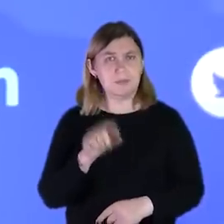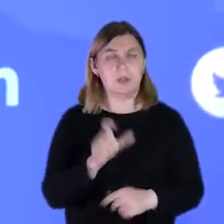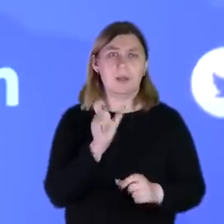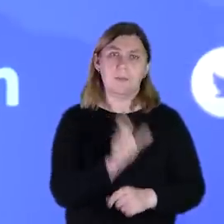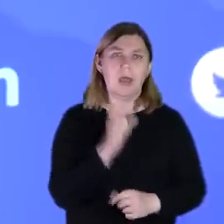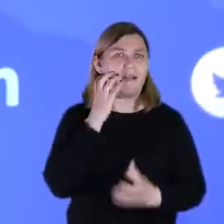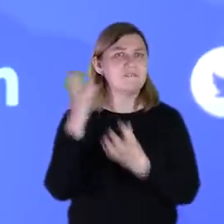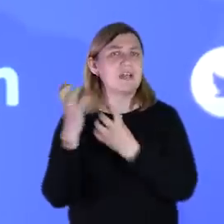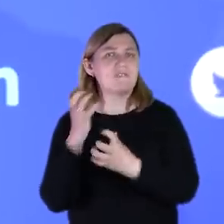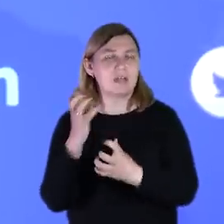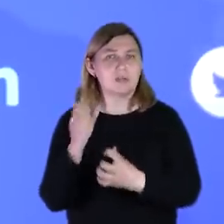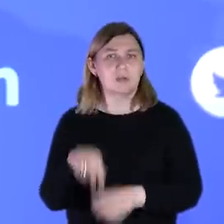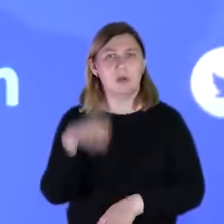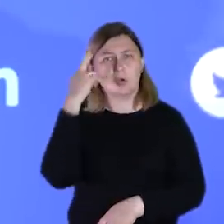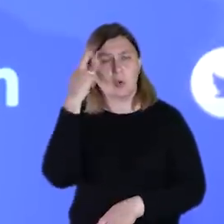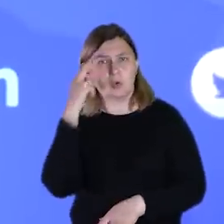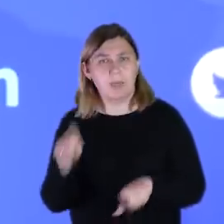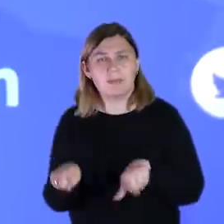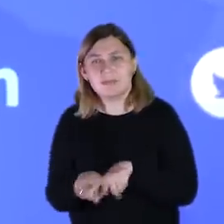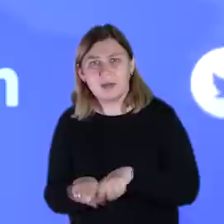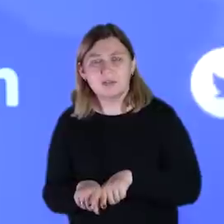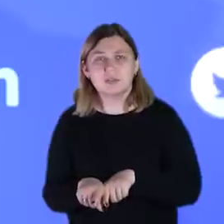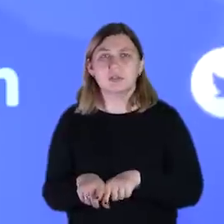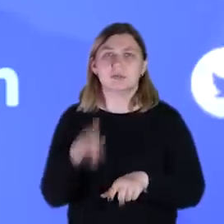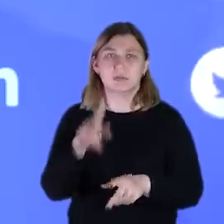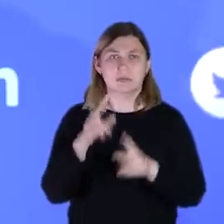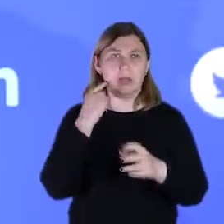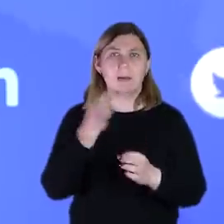pojęciem wywiadu rozumiano zarówno działania stricte wywiadowcze,